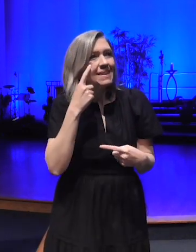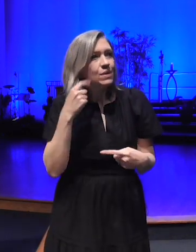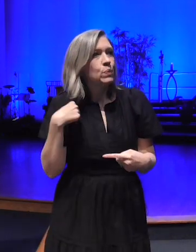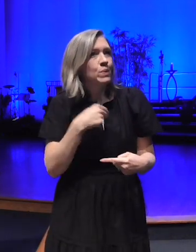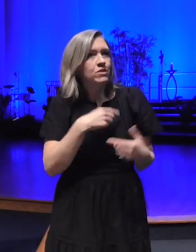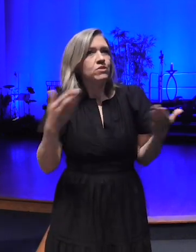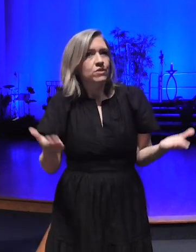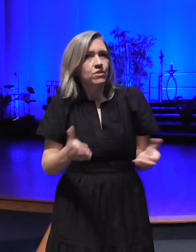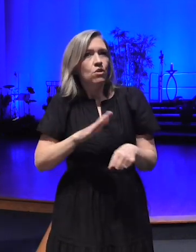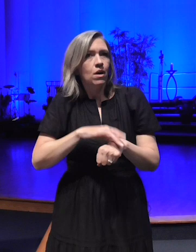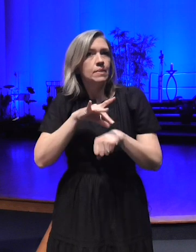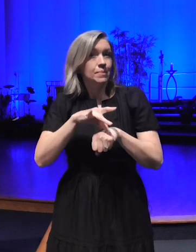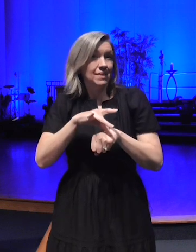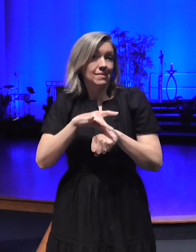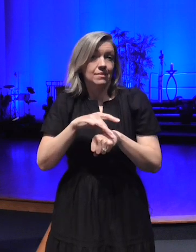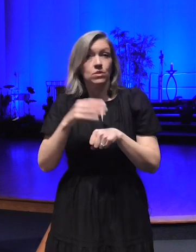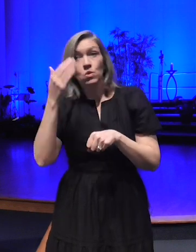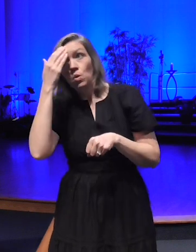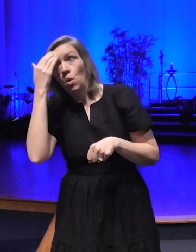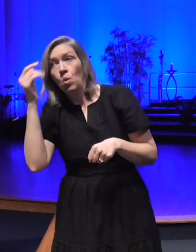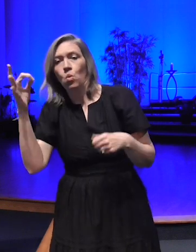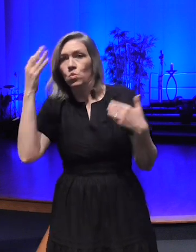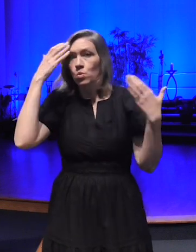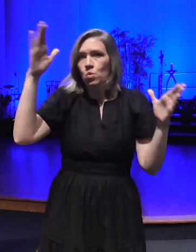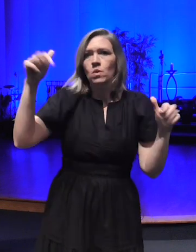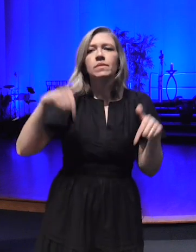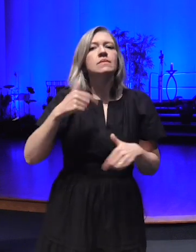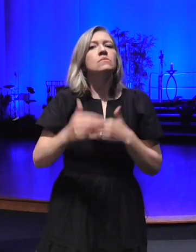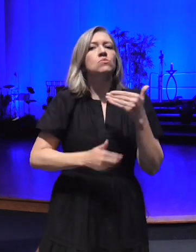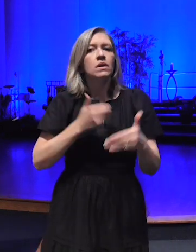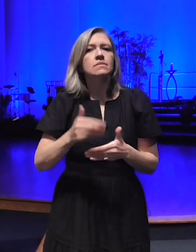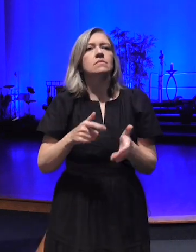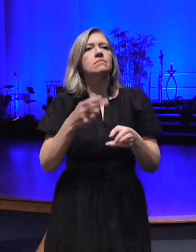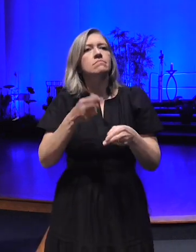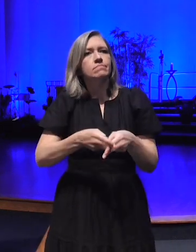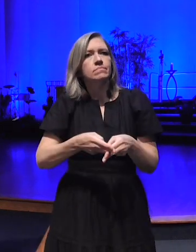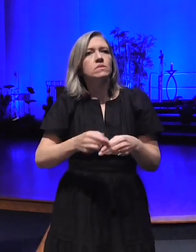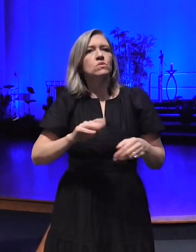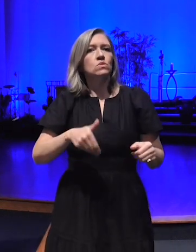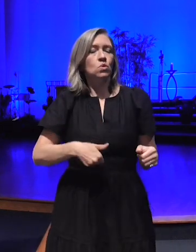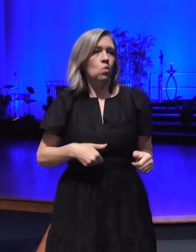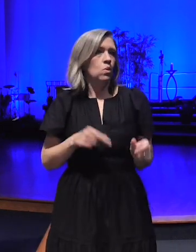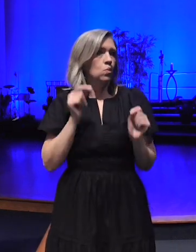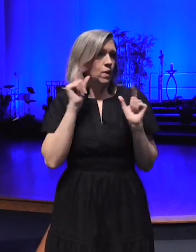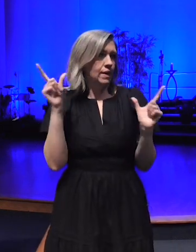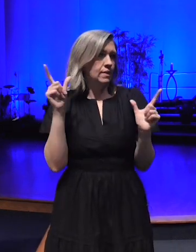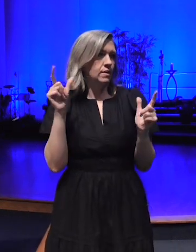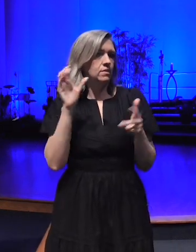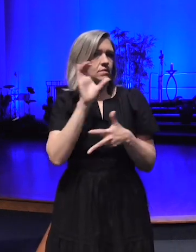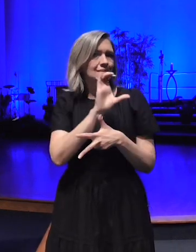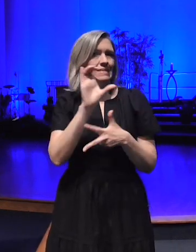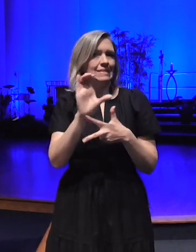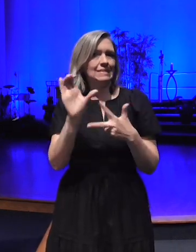lo sepamos o no, este proceso llamado Despertar del Alma, las tres C no es un acrónimo, puedo hacer